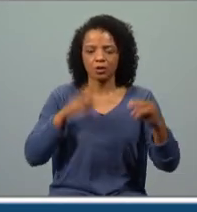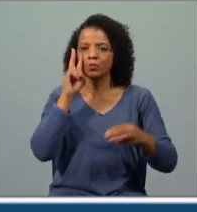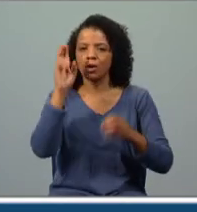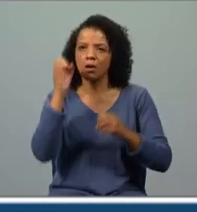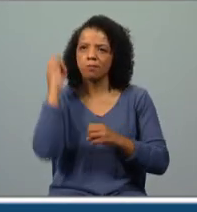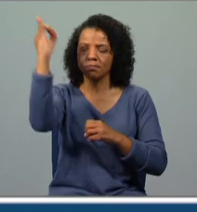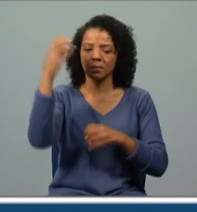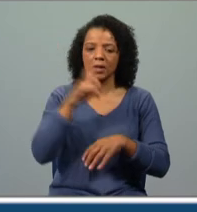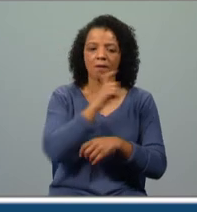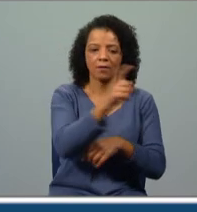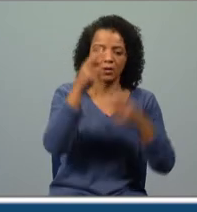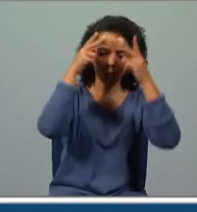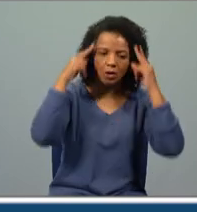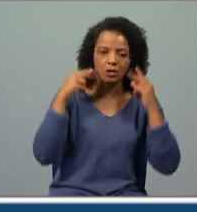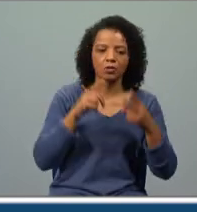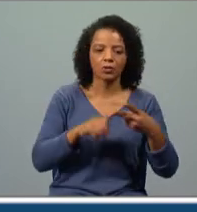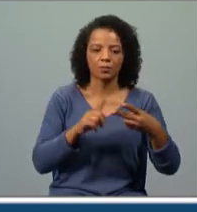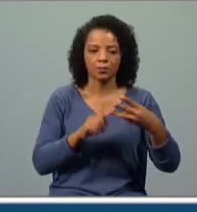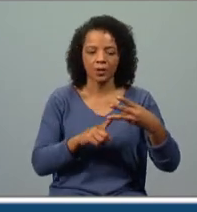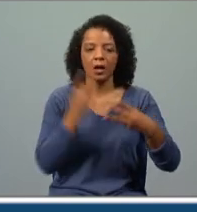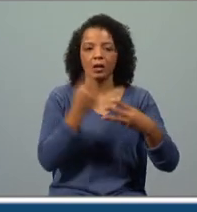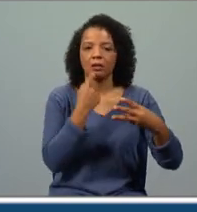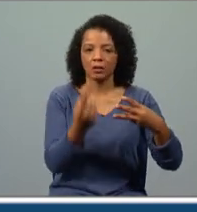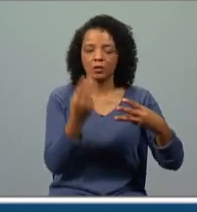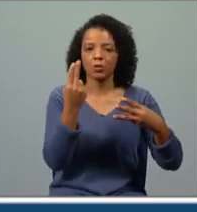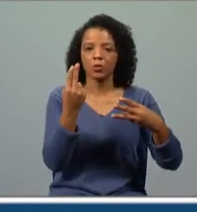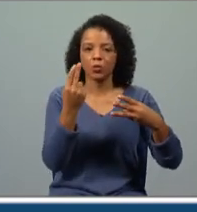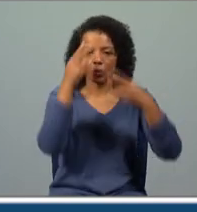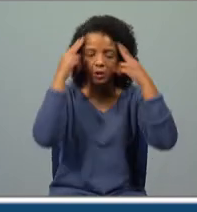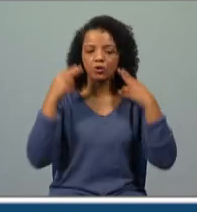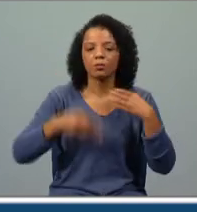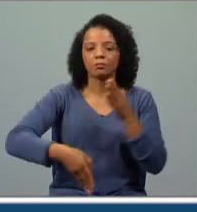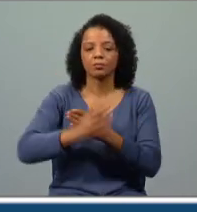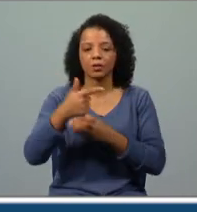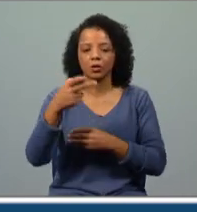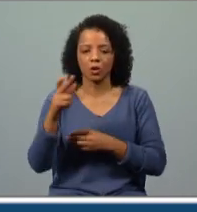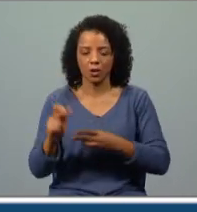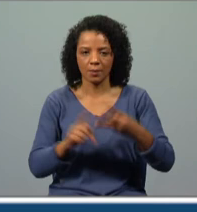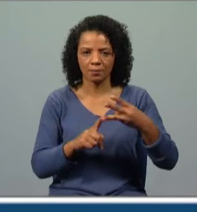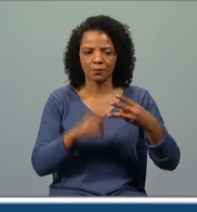Mas nenhum avisou eles Alguém disse que eles tinha partido para Tróia fez aquele 但沒有人警告他們有人說他們已經去特洛伊了